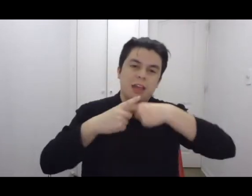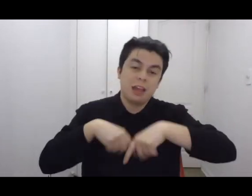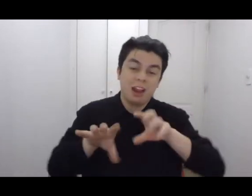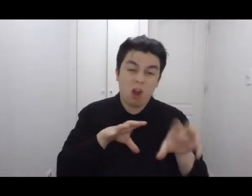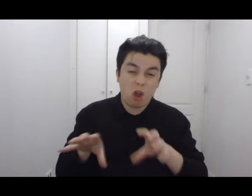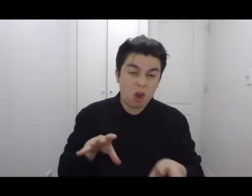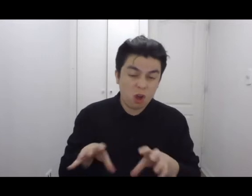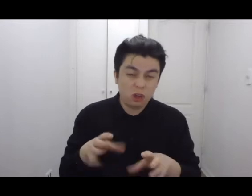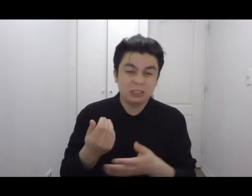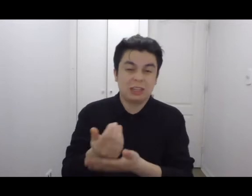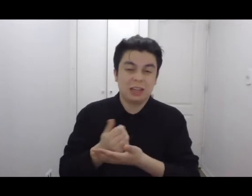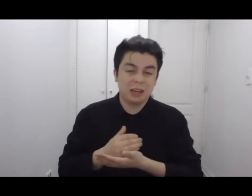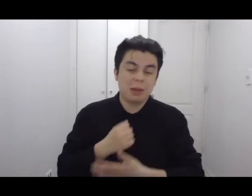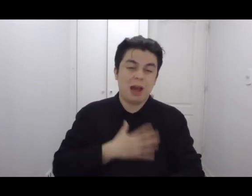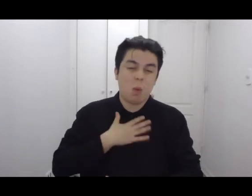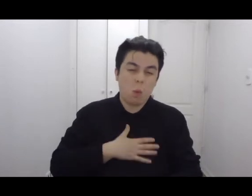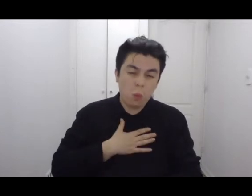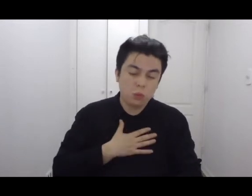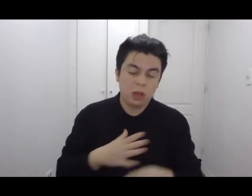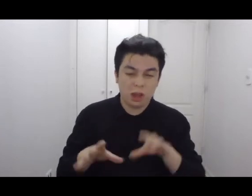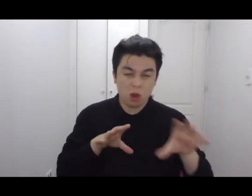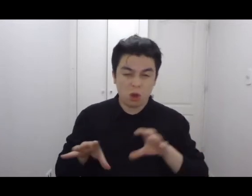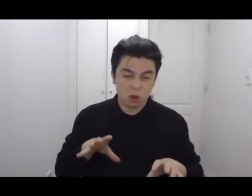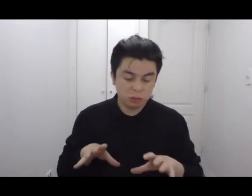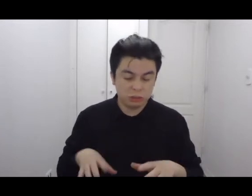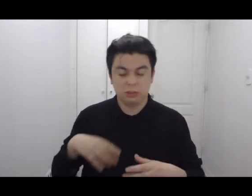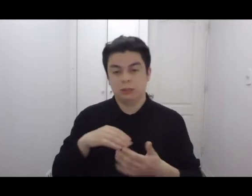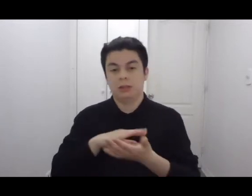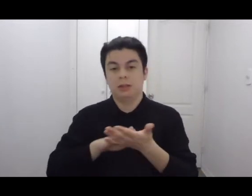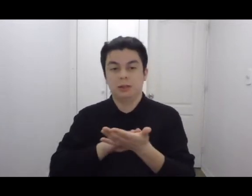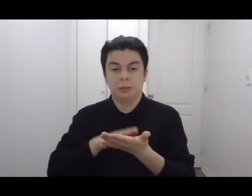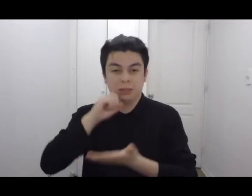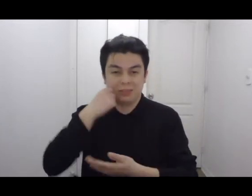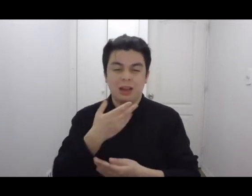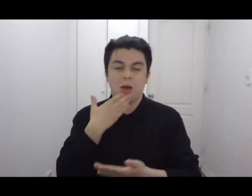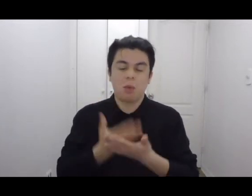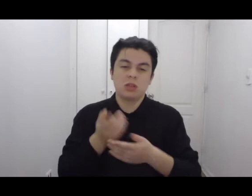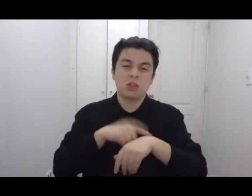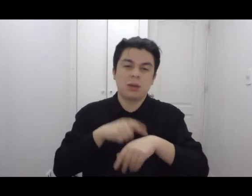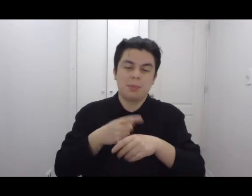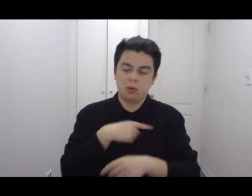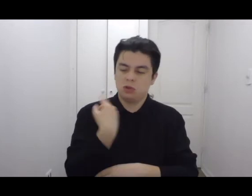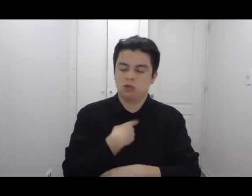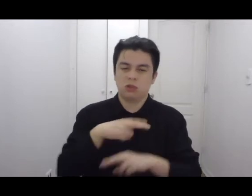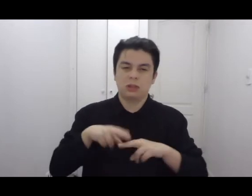que a ti te haga sentir bien - lo que te guste haces entonces tener un espacio para relajarse